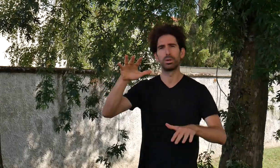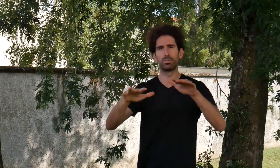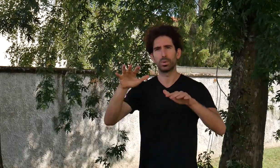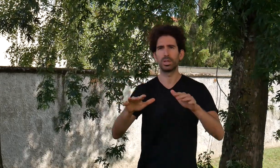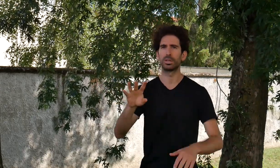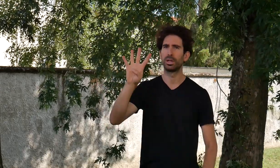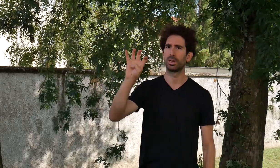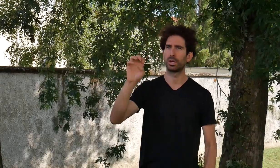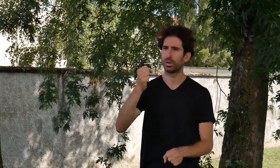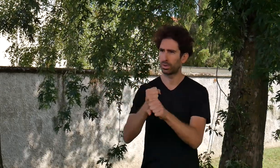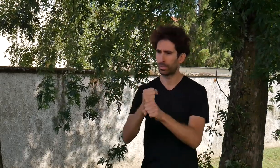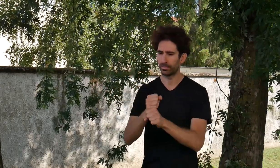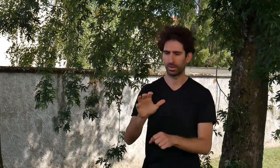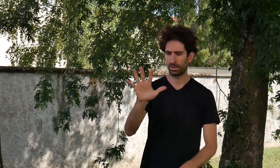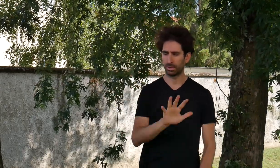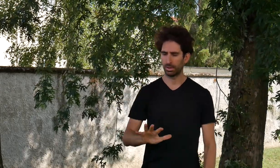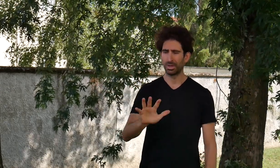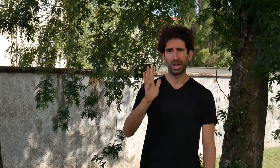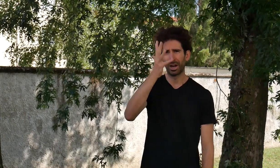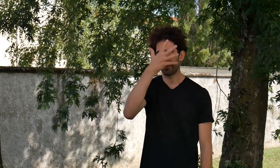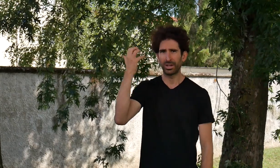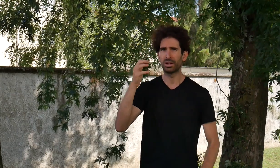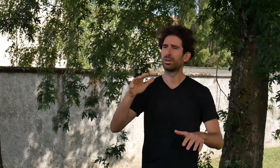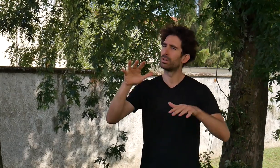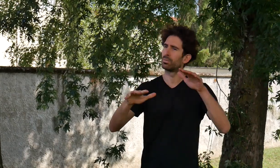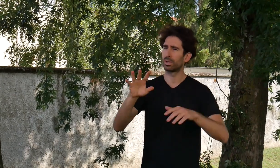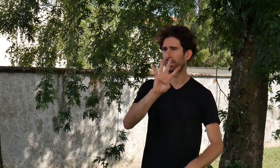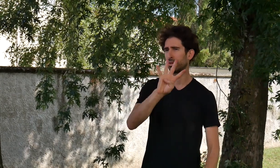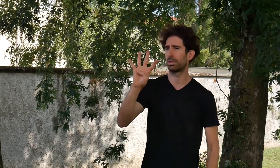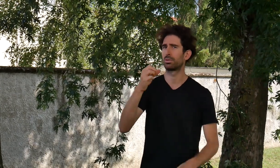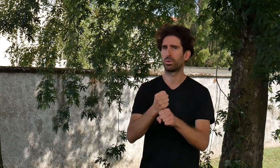la moyenne est de 40 ans et en Afrique, la moyenne est de 44 ans